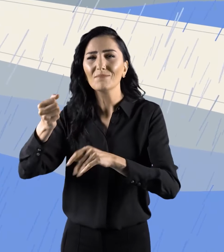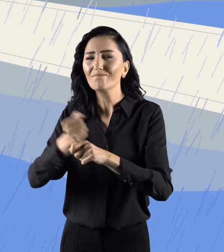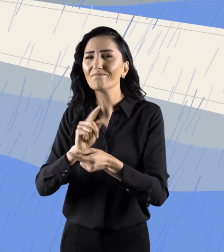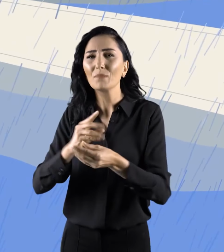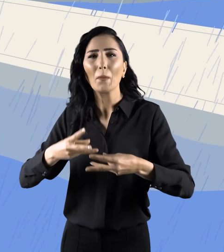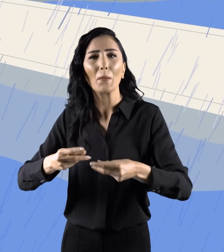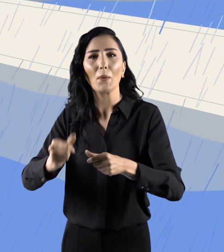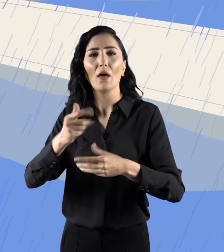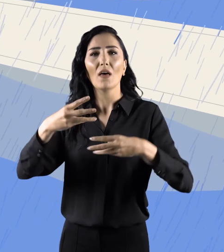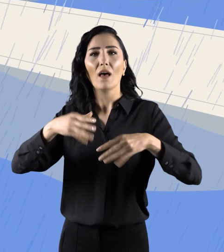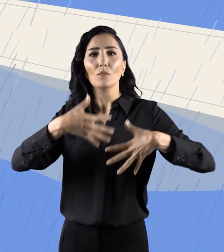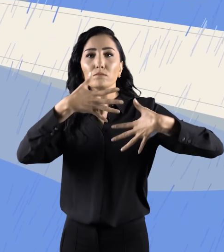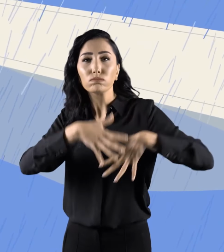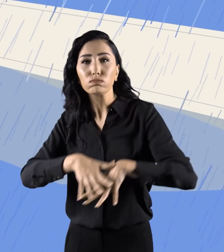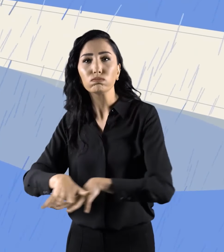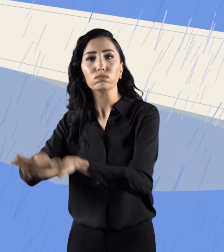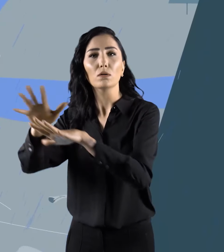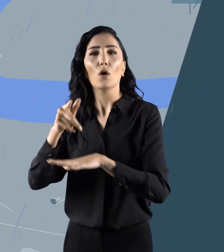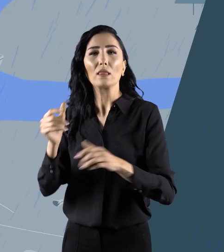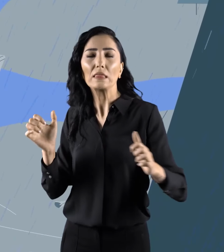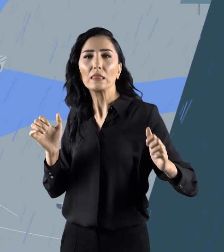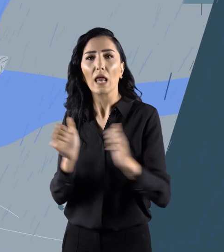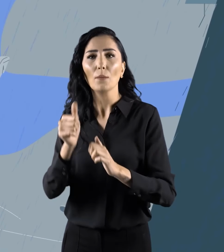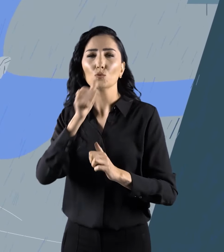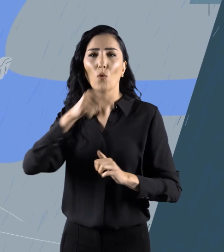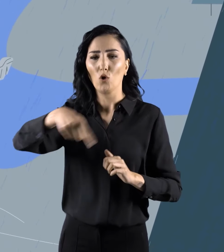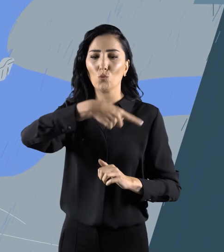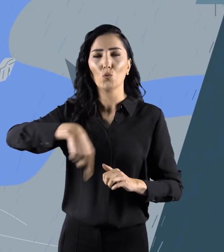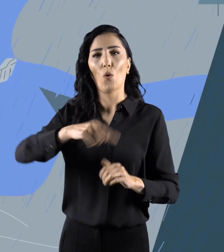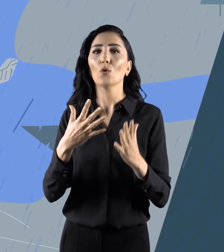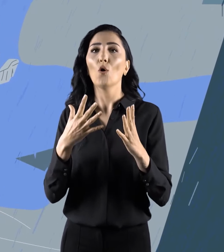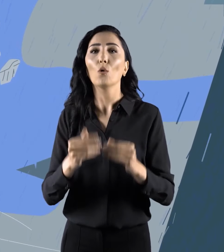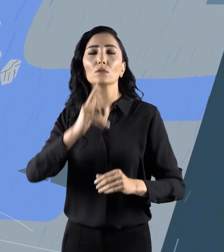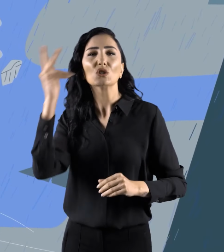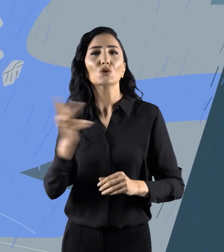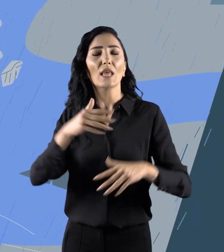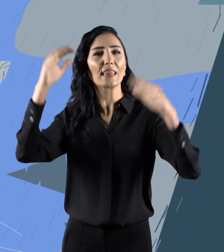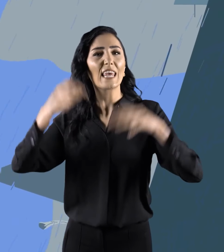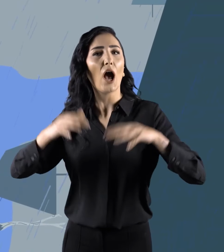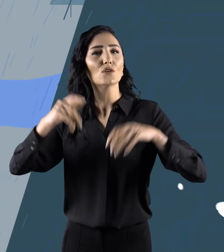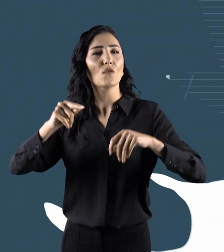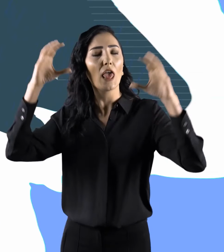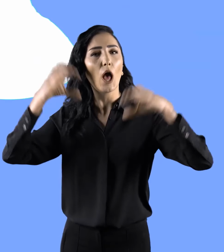dere yataklarındaki kalıntılar ve heyelanlar sonucu daralan kesitler birer gölet görevi görmektedir.